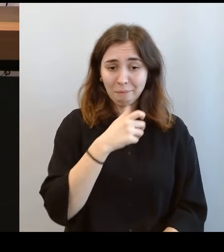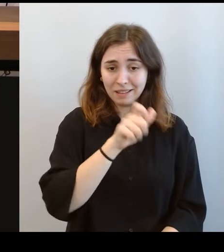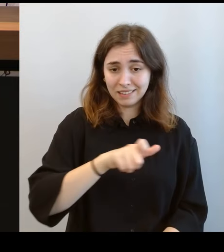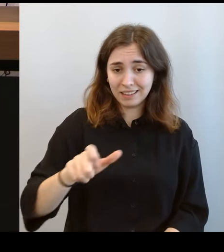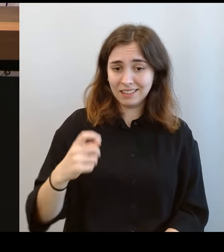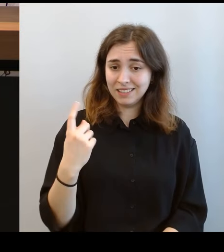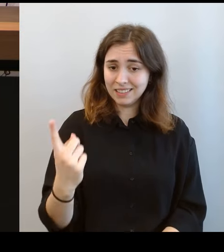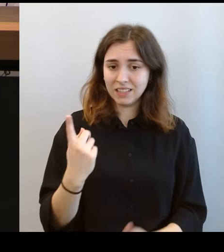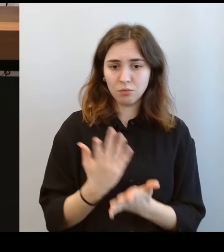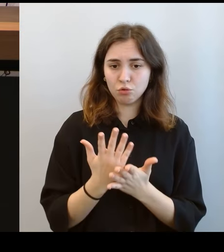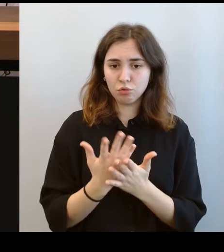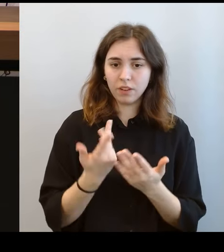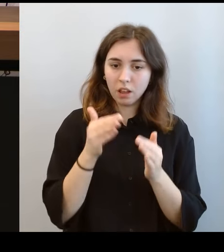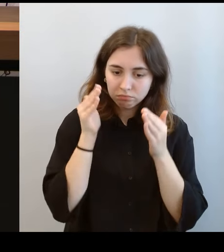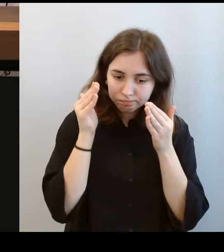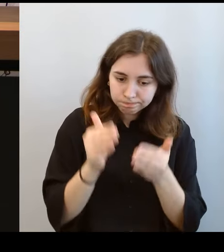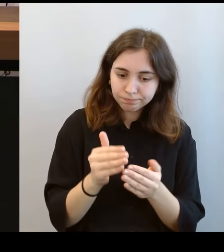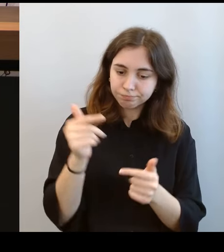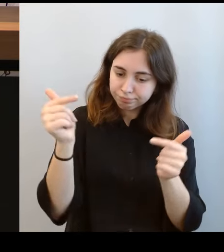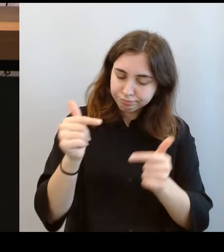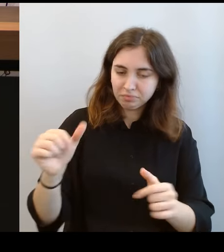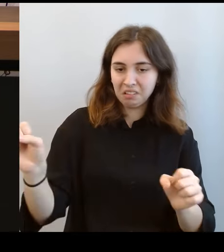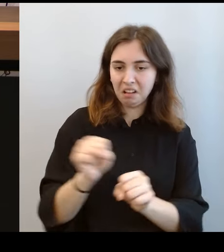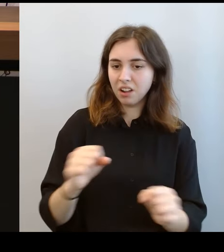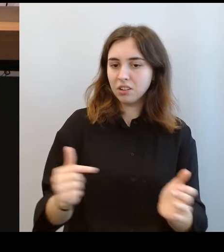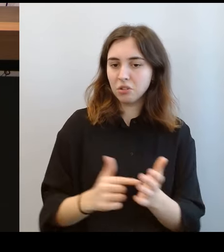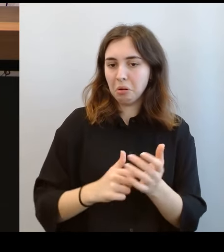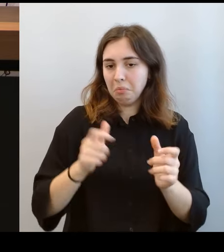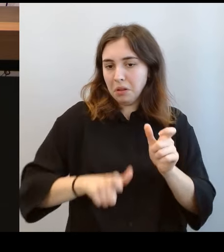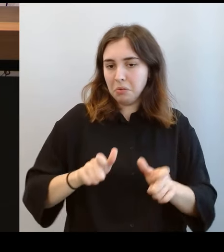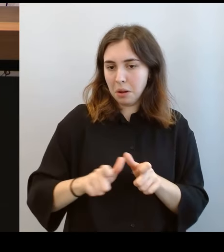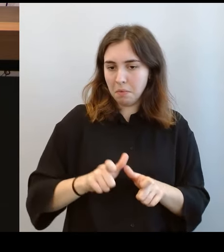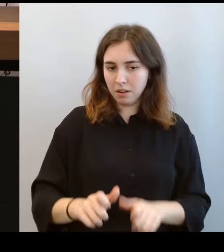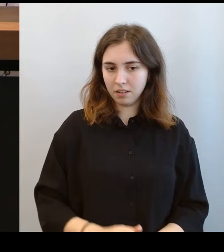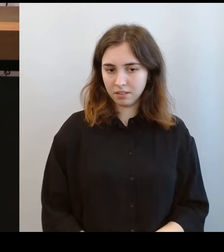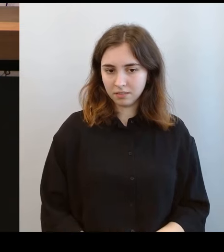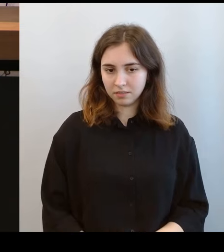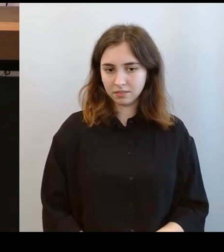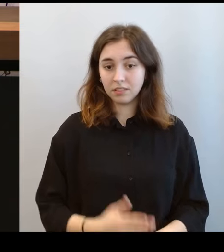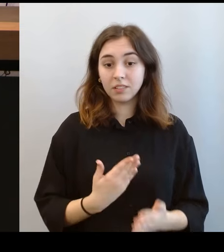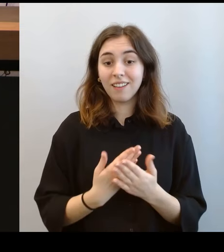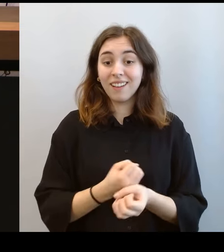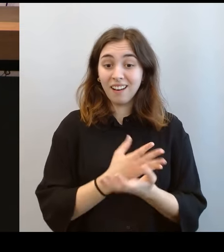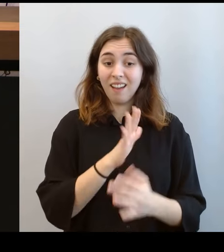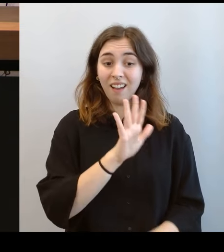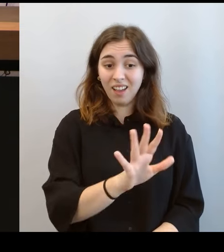Dadurch steigen die Risiken dann einerseits für die Menschen, die mit ihnen arbeiten, und andererseits für die Bevölkerung, die darauf